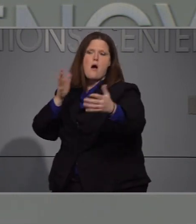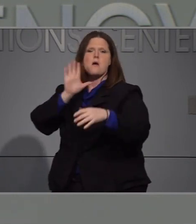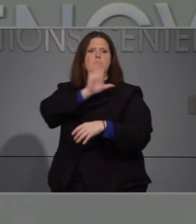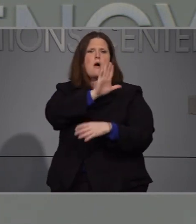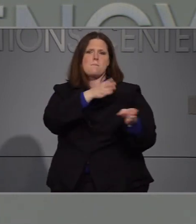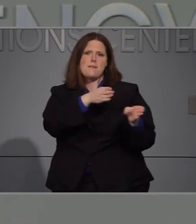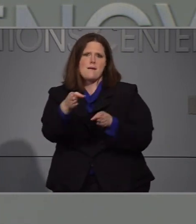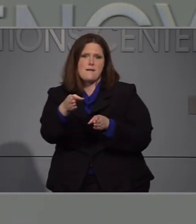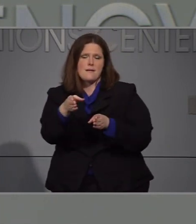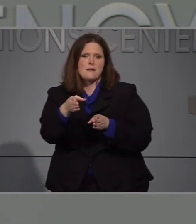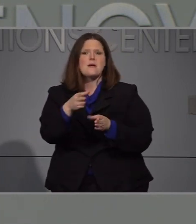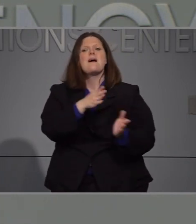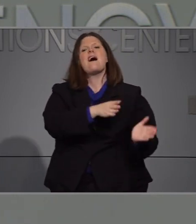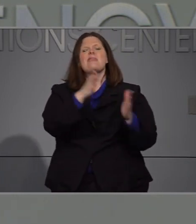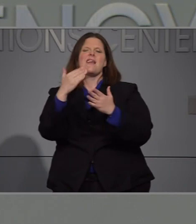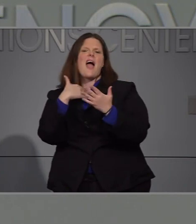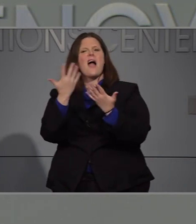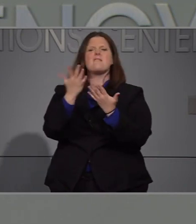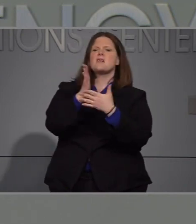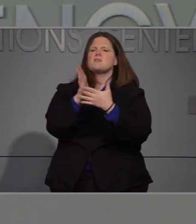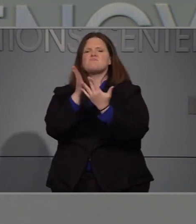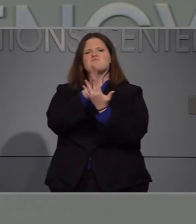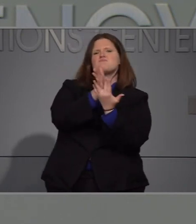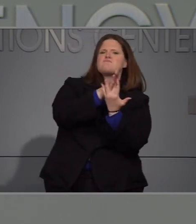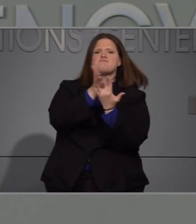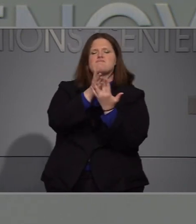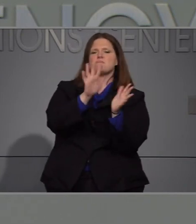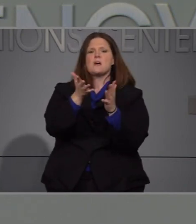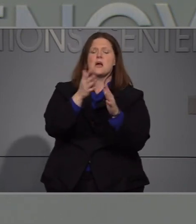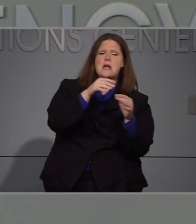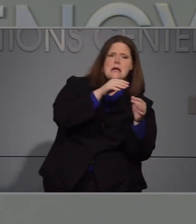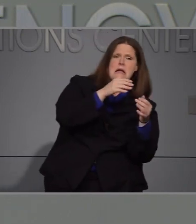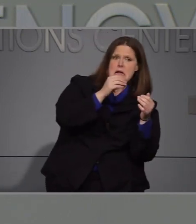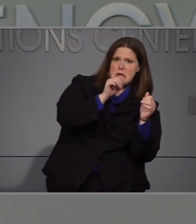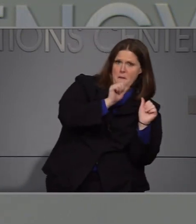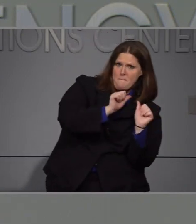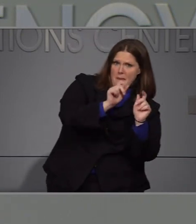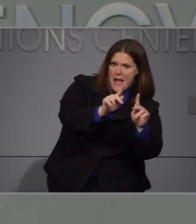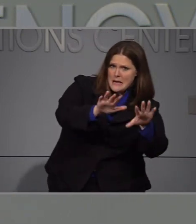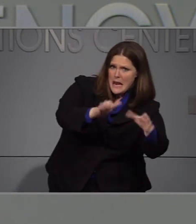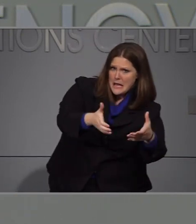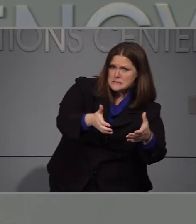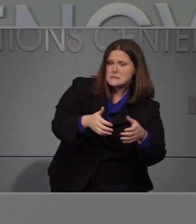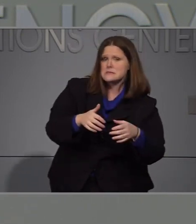la escuela diez talmente y todo las cosas que tienen que separa, planean se, y luego una